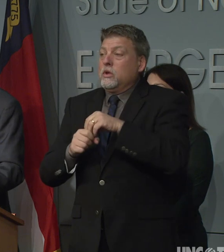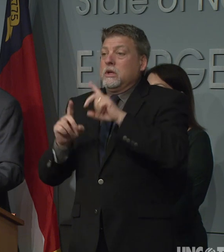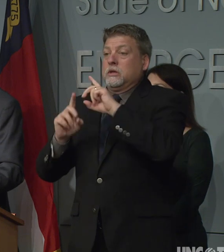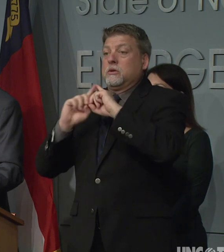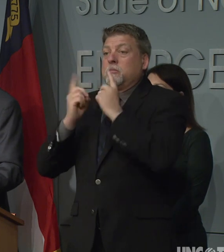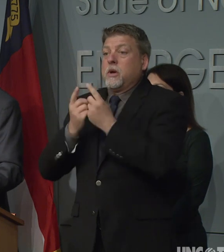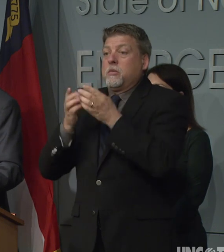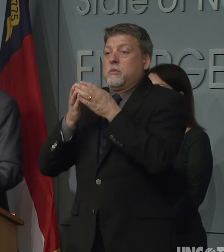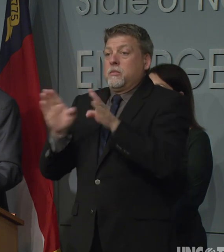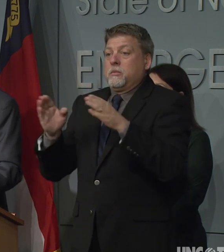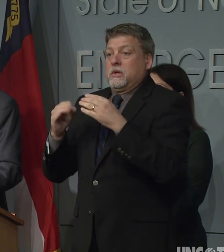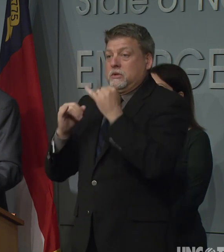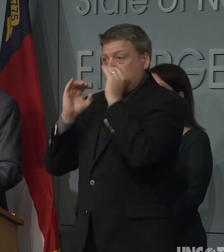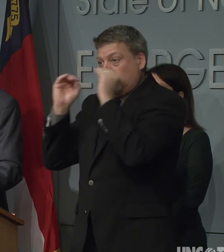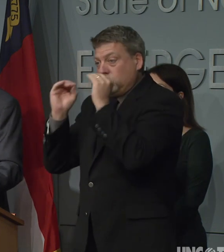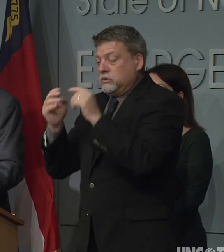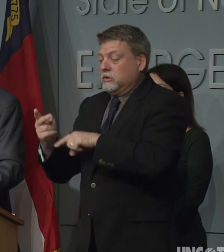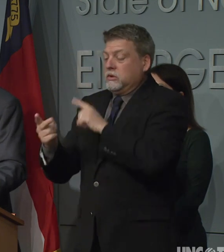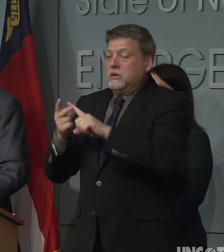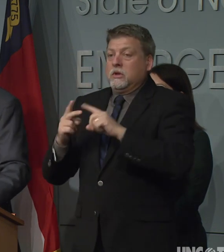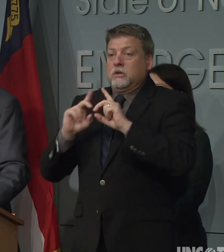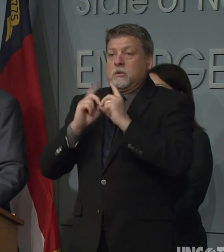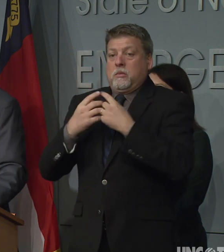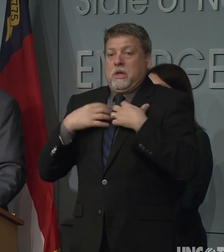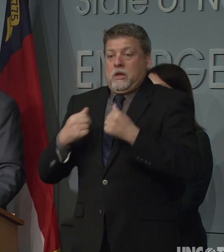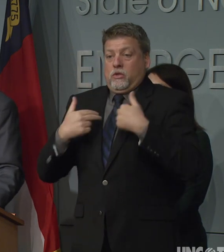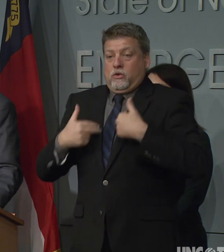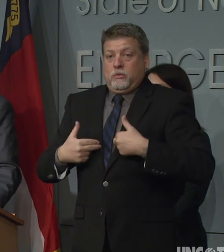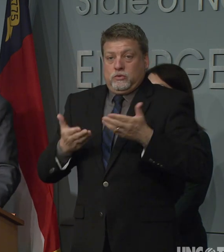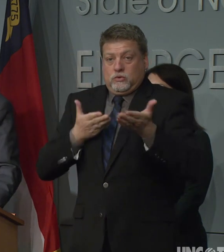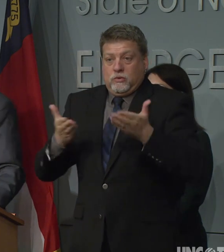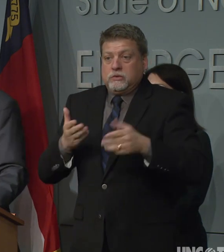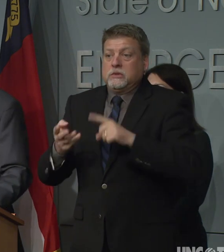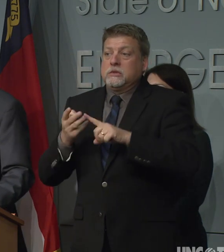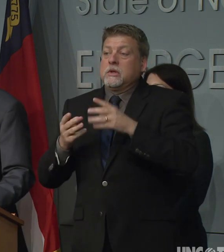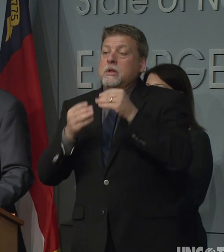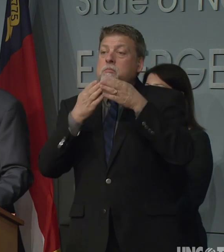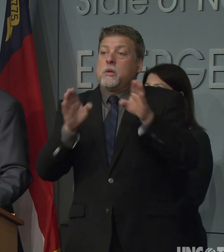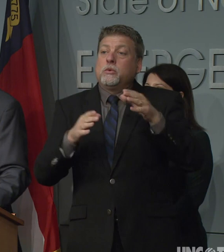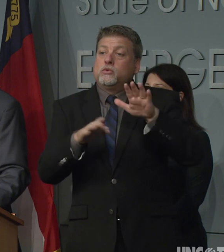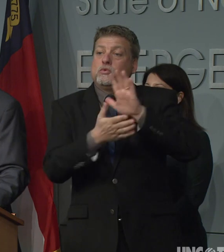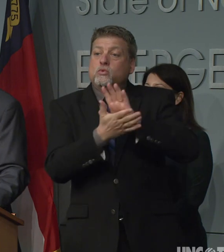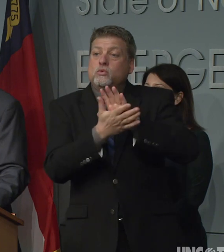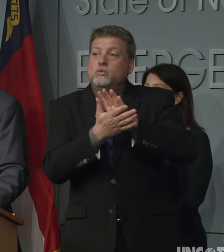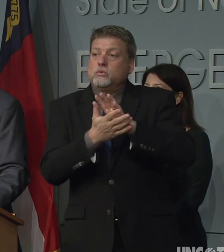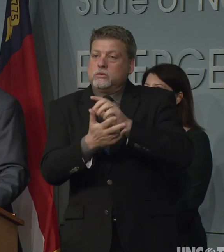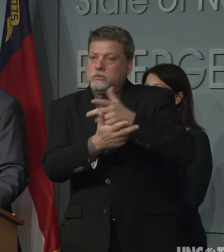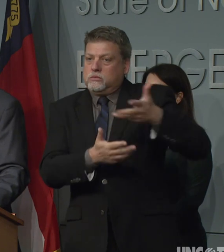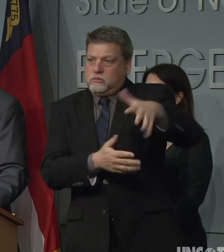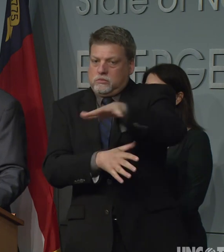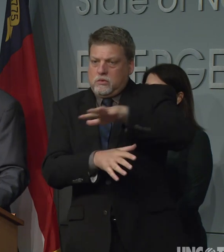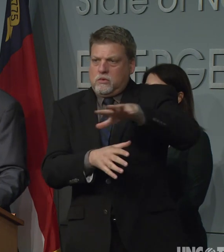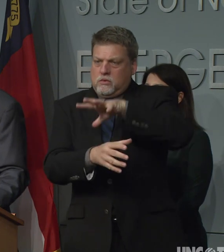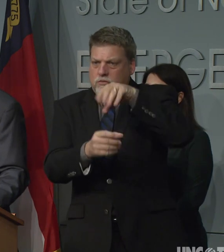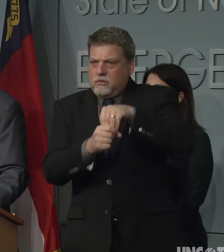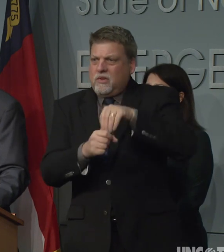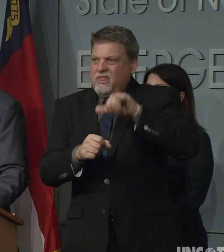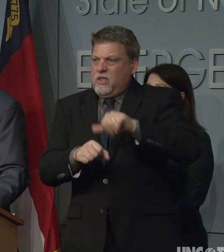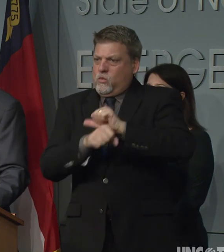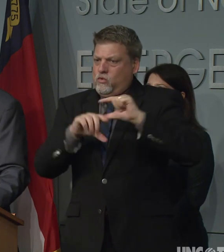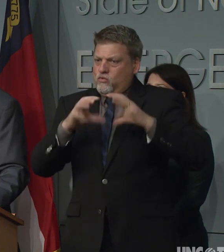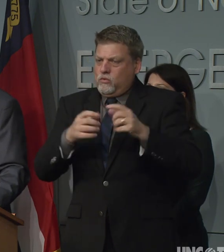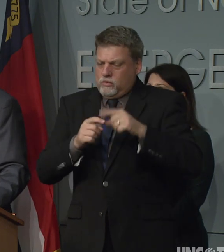Departamento de instrucción pública y también con las escuelas para kittin y cree en soluciones incentivan las para